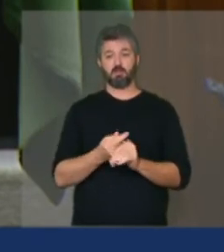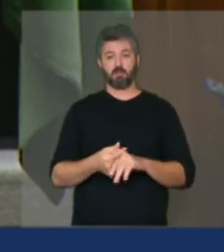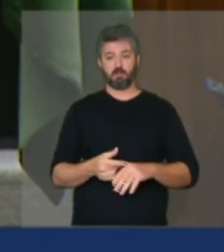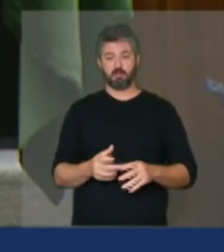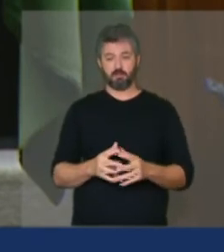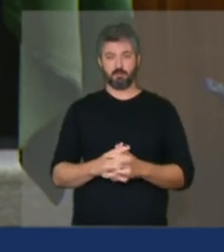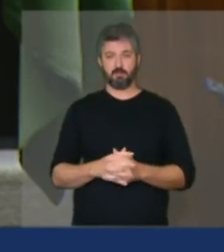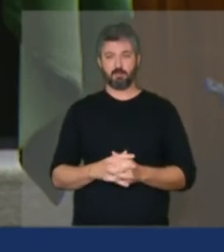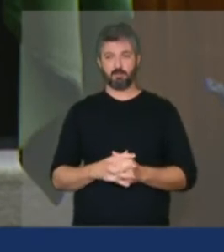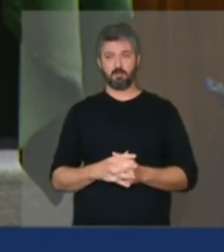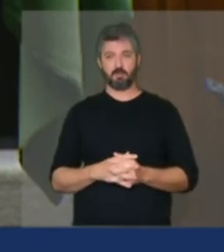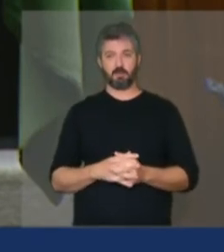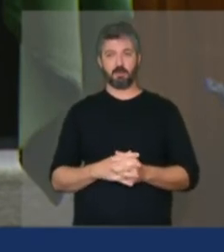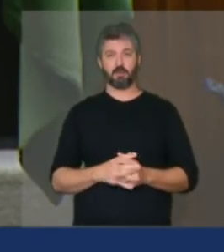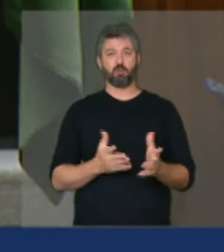COLOCANDO OS JOVENS PARA TRABALHAR SEM DIREITOS. E O